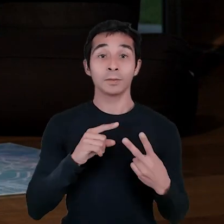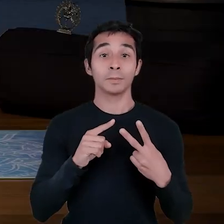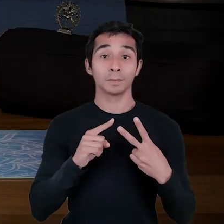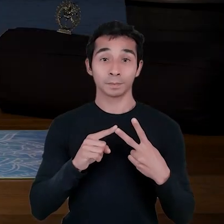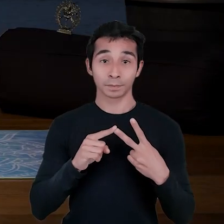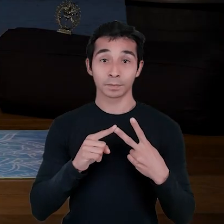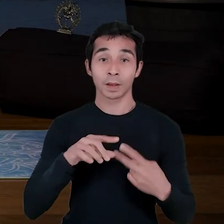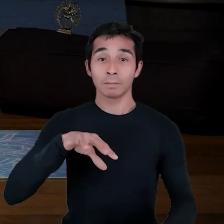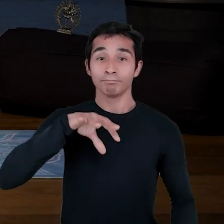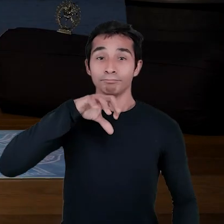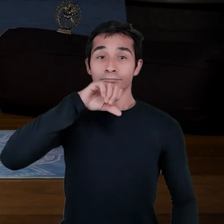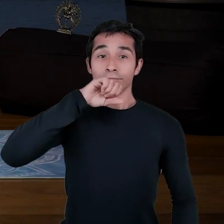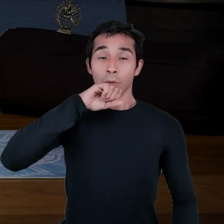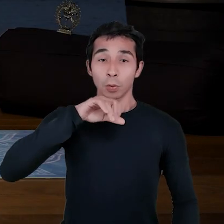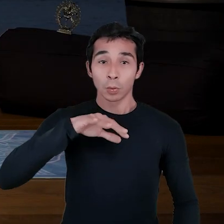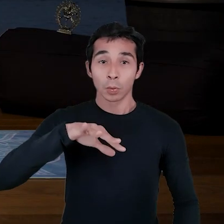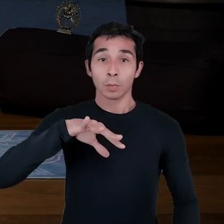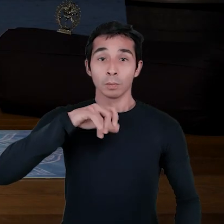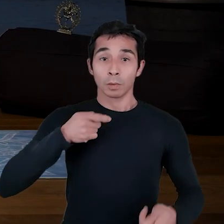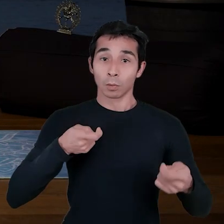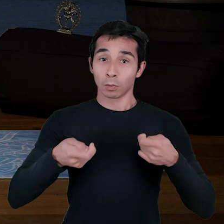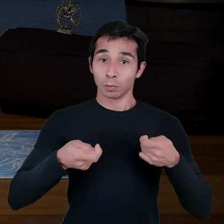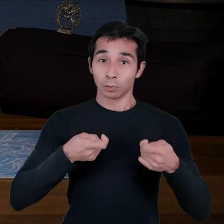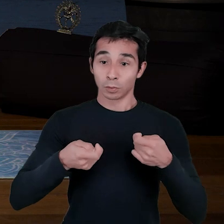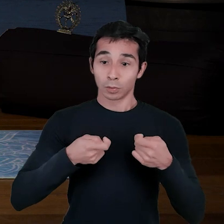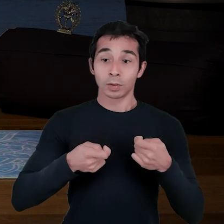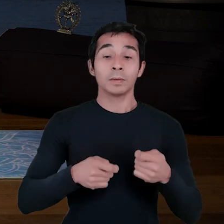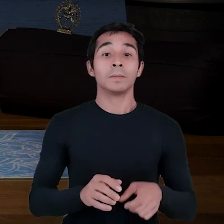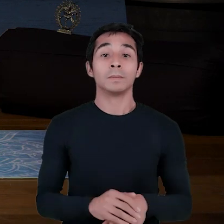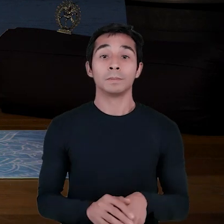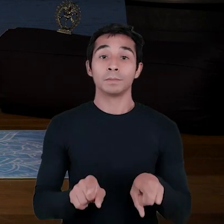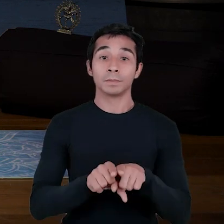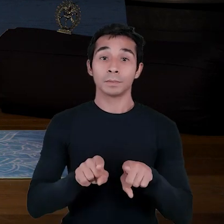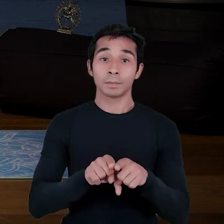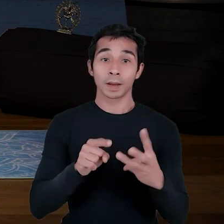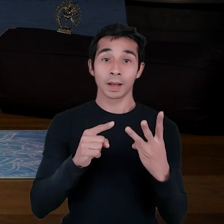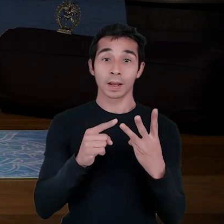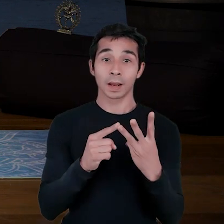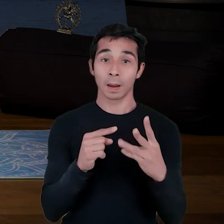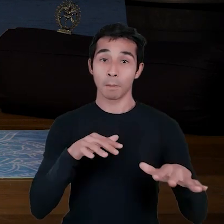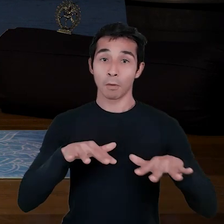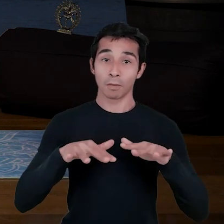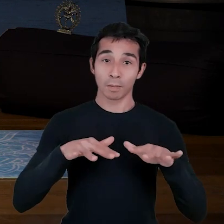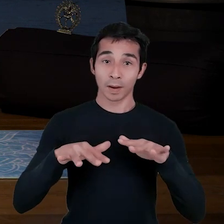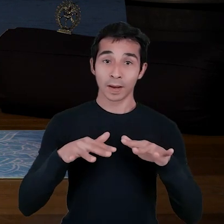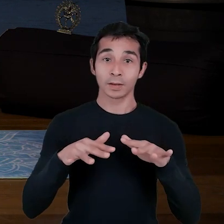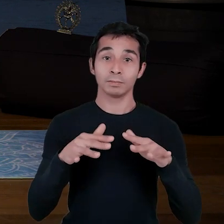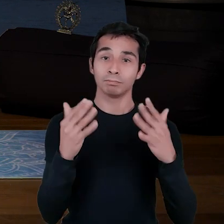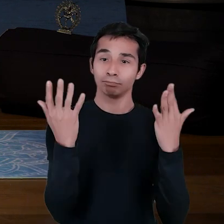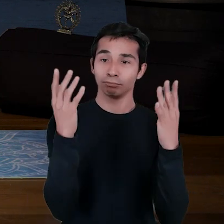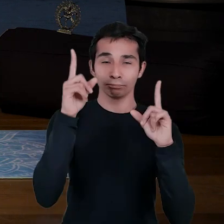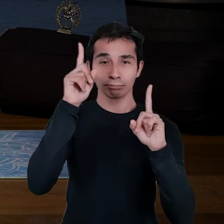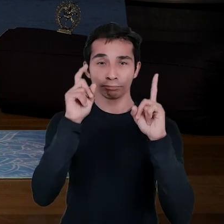os pranayamas, que são os exercícios de controle respiratório, além de mudras, gestos,